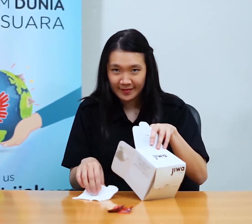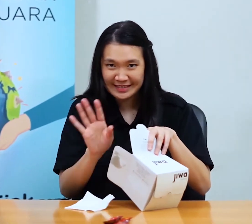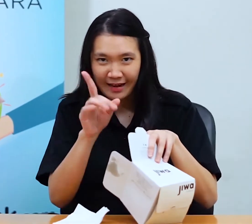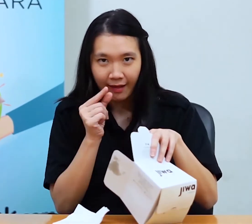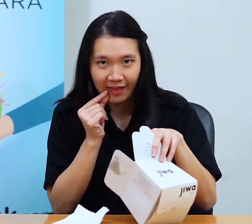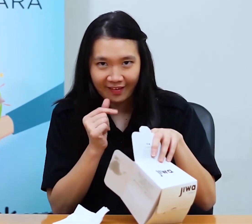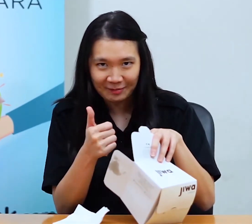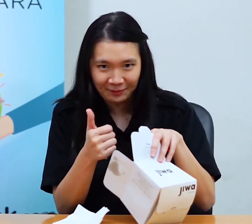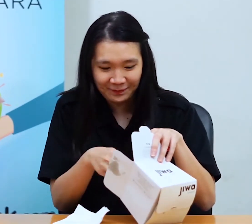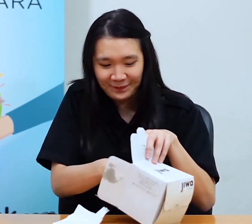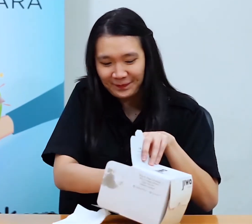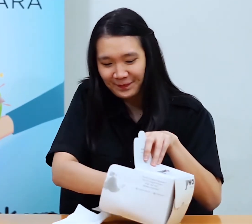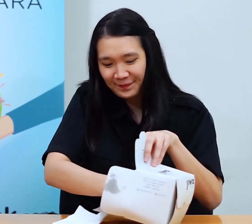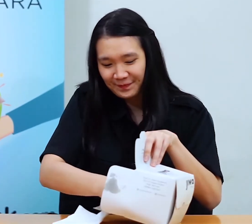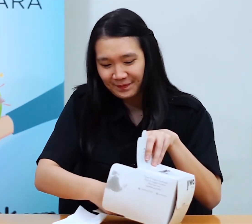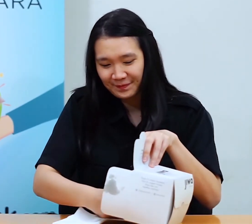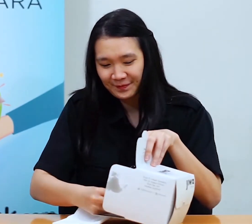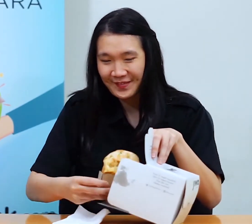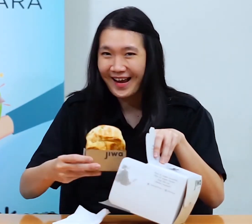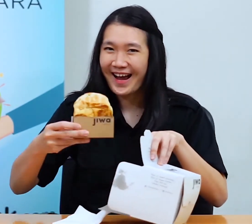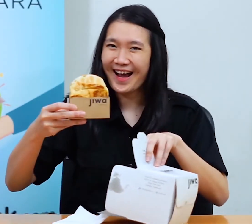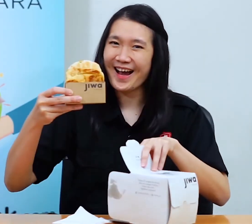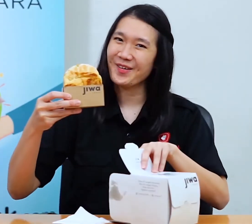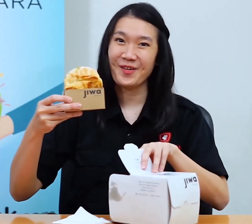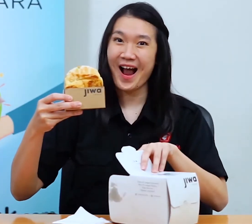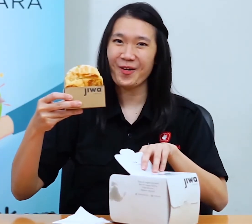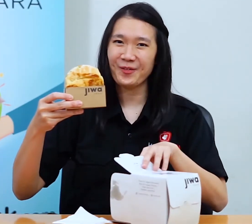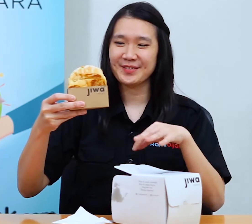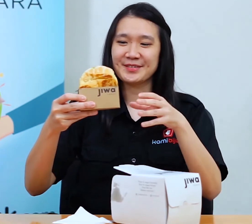Jangan ngiler ok! Tada, wow!